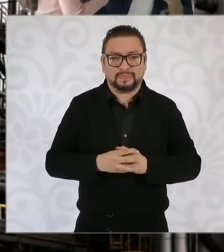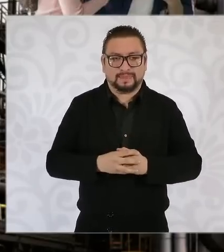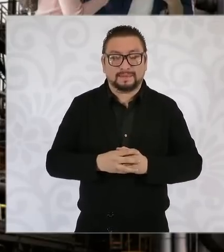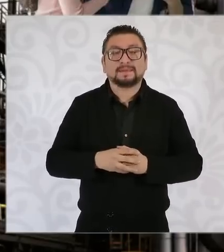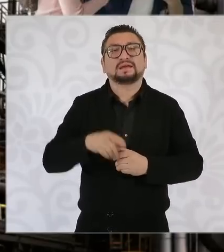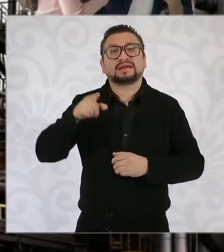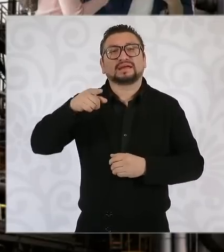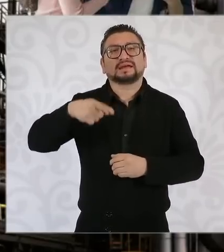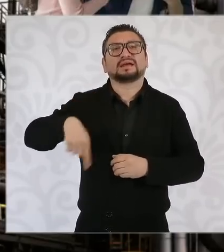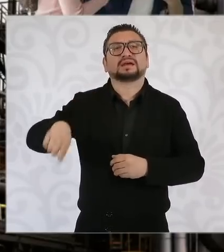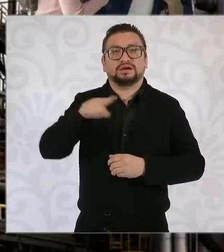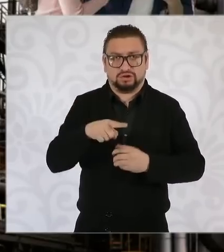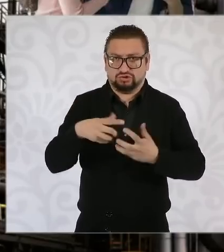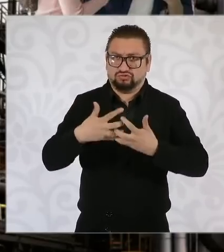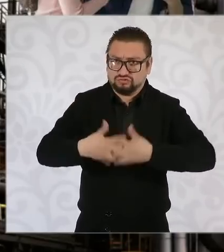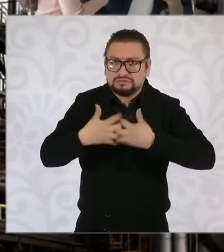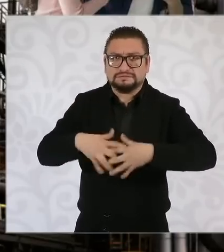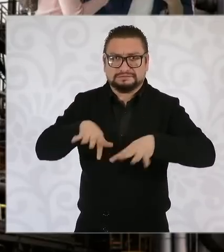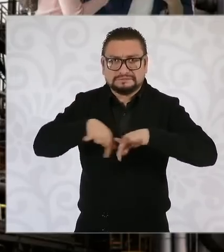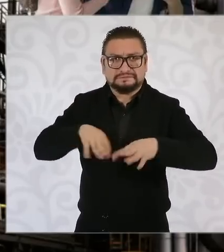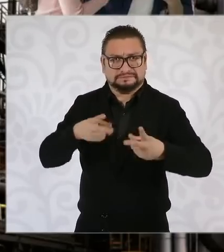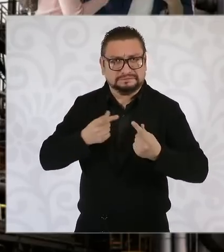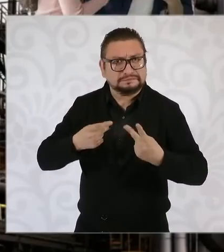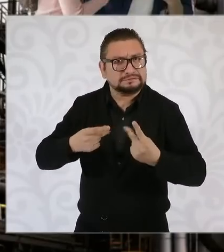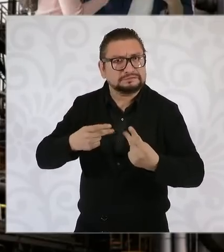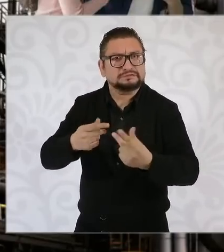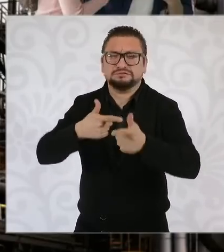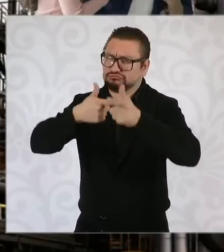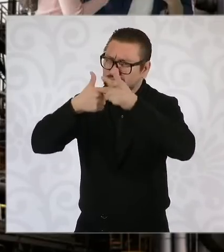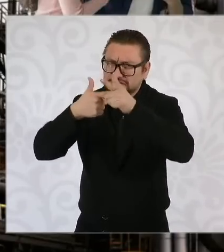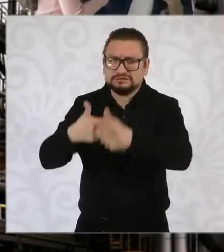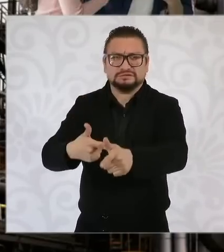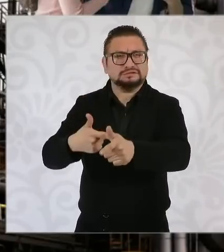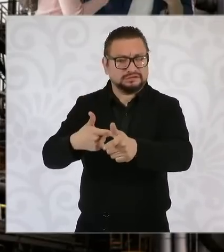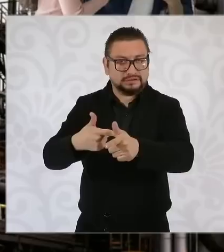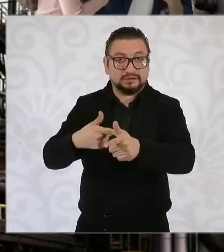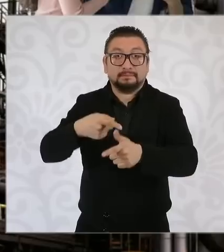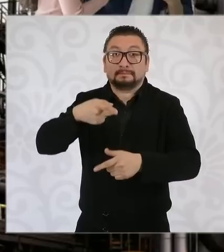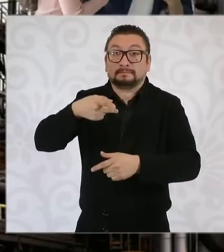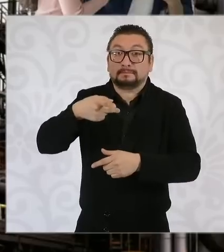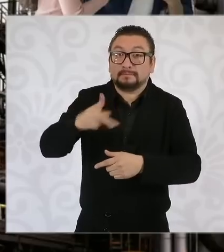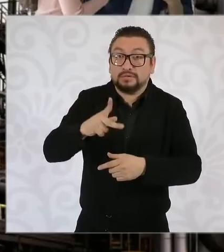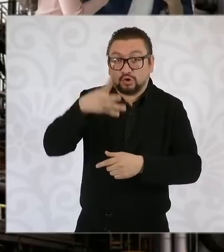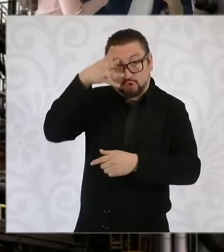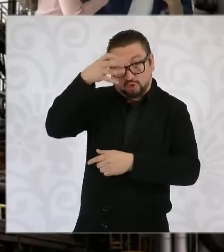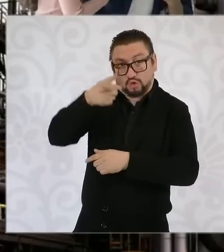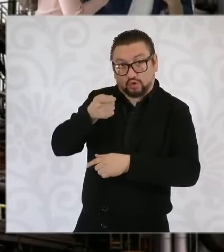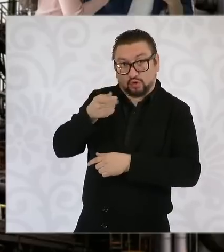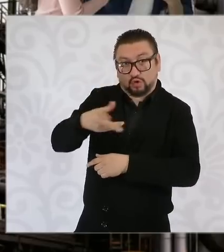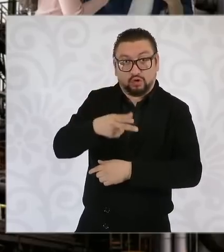en términos de productividad y de eficiencia simplemente dejan el concepto de privatizadas